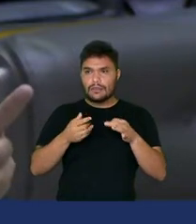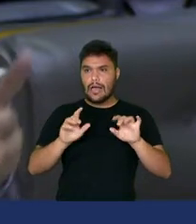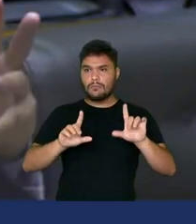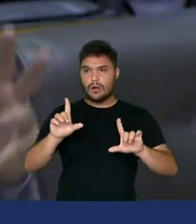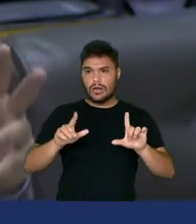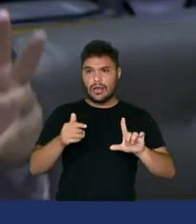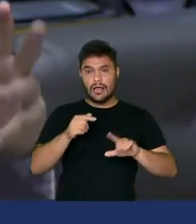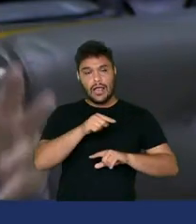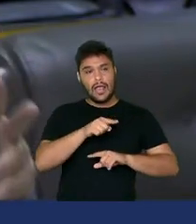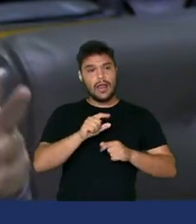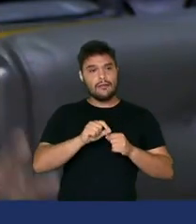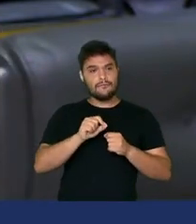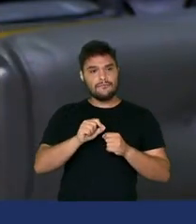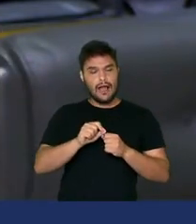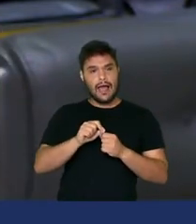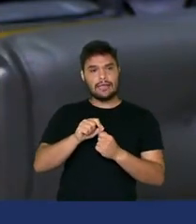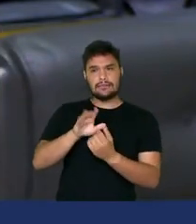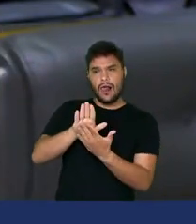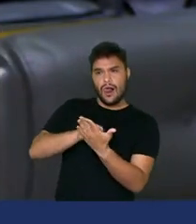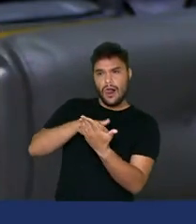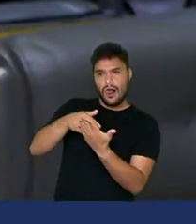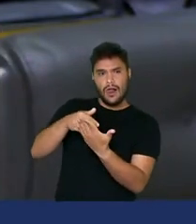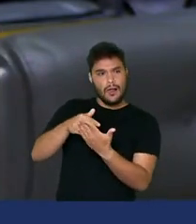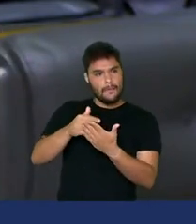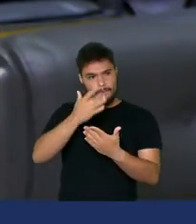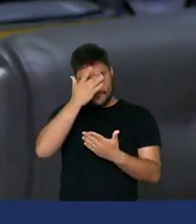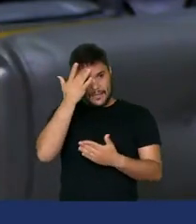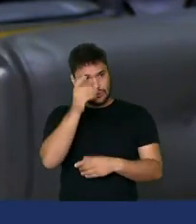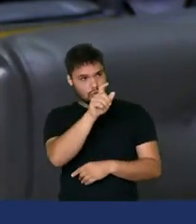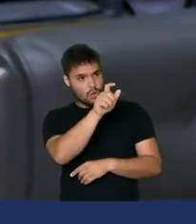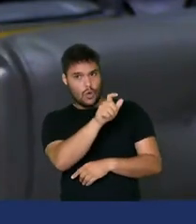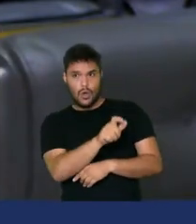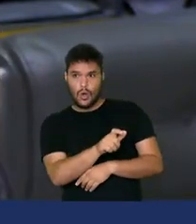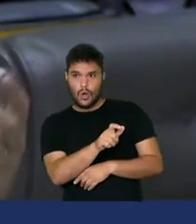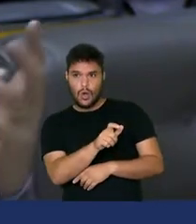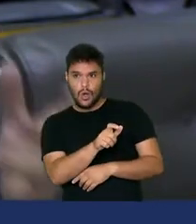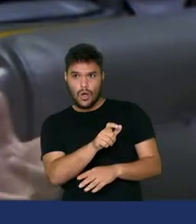COMENTÁRIOS E ELE FAZ NO FINAL DESENHO DOS PARTICIPANTES, COMO TEM NO